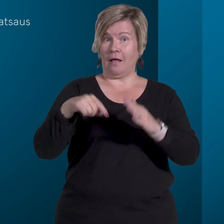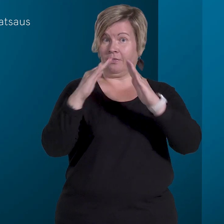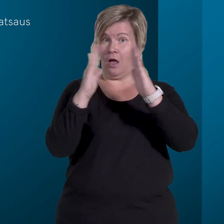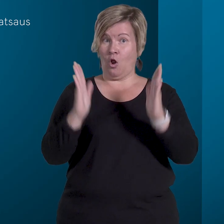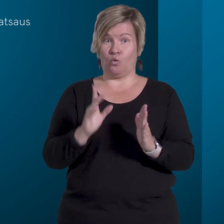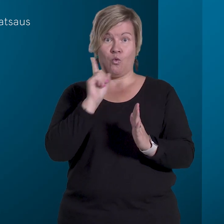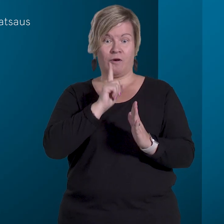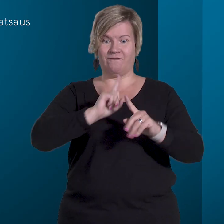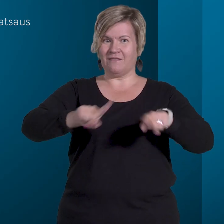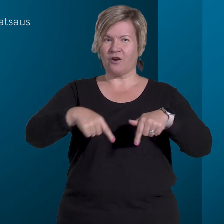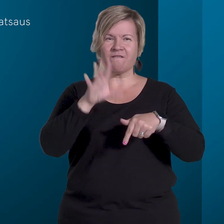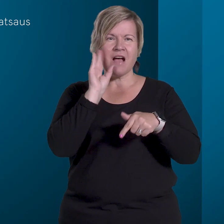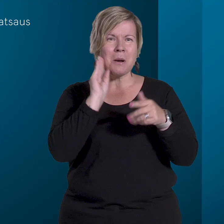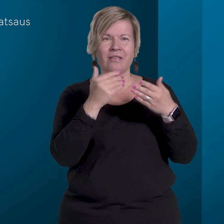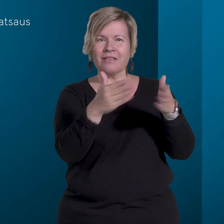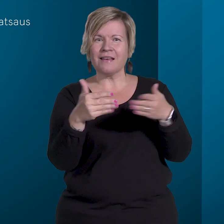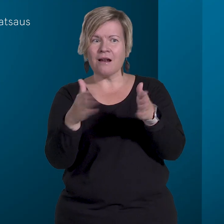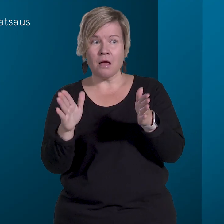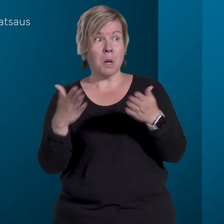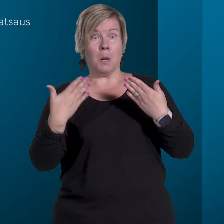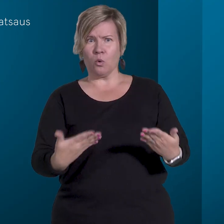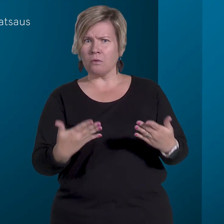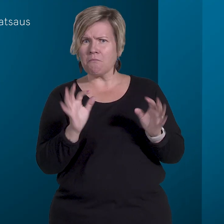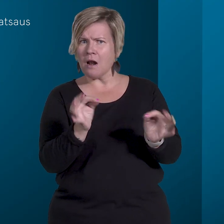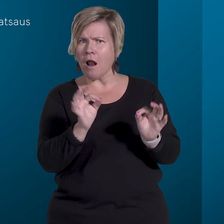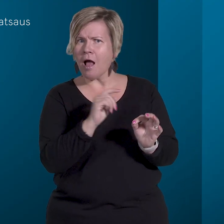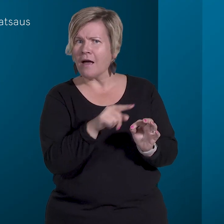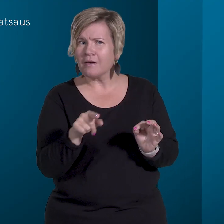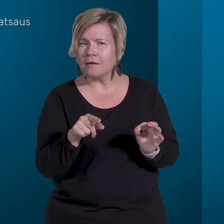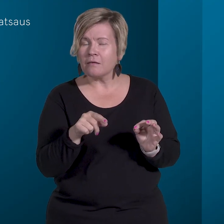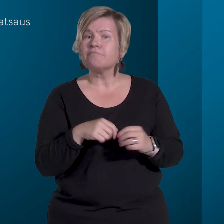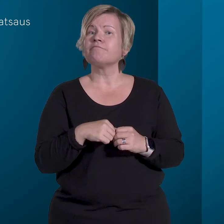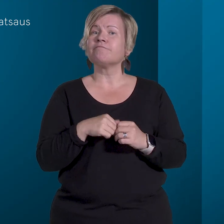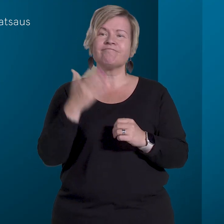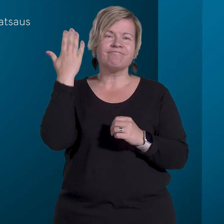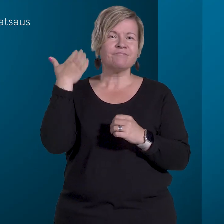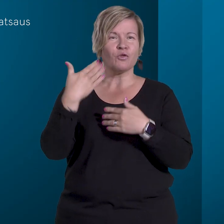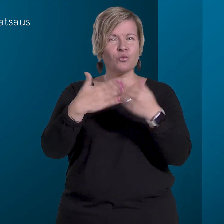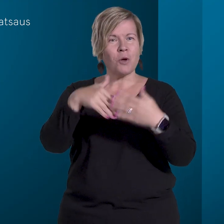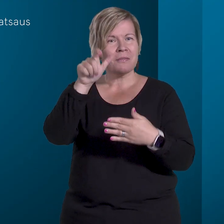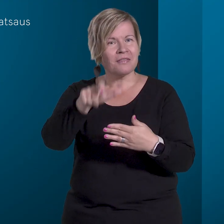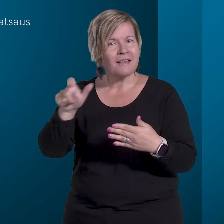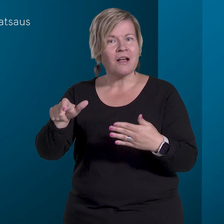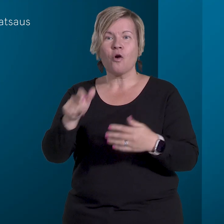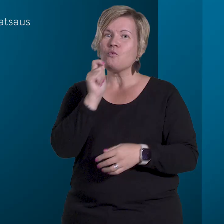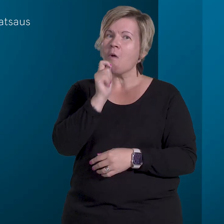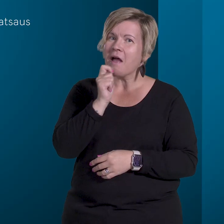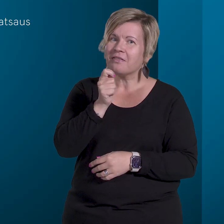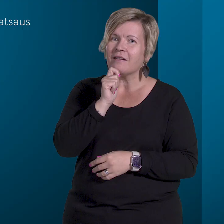Miltä Kuurojen Videon entiset tilat Valkeassa talossa nykyään näyttävät? Entä millaisia muistoja entisillä työntekijöillä, -